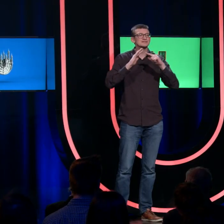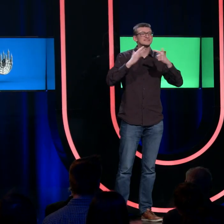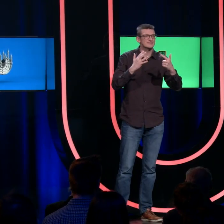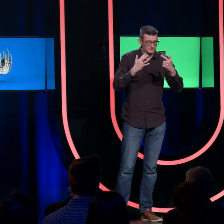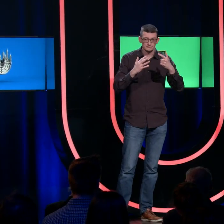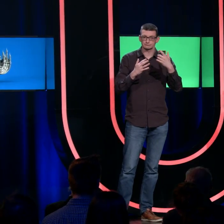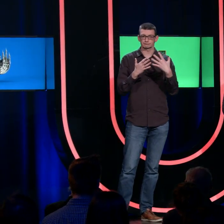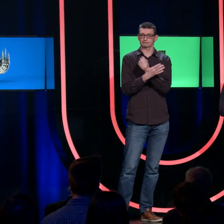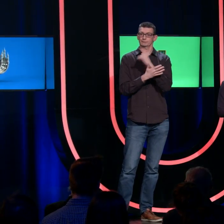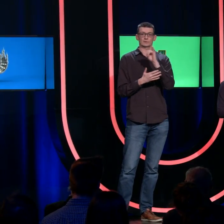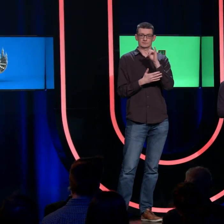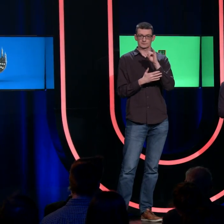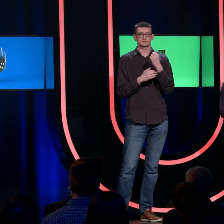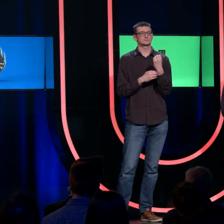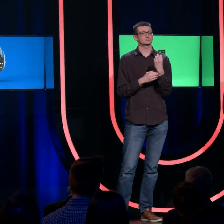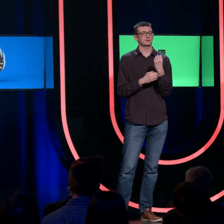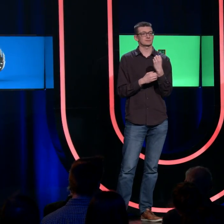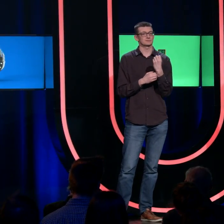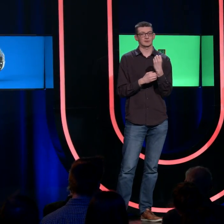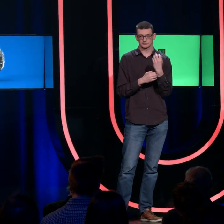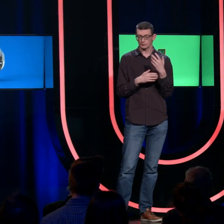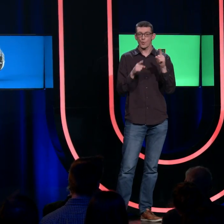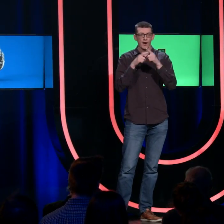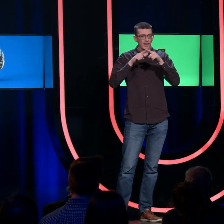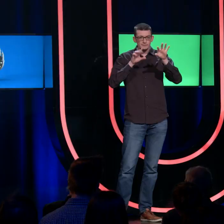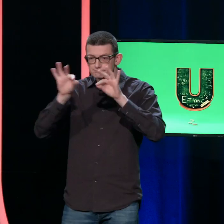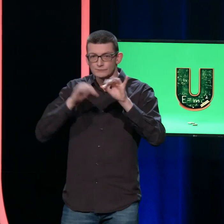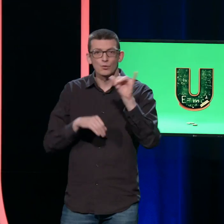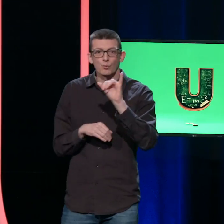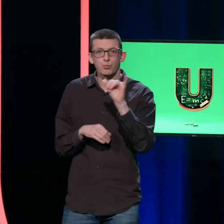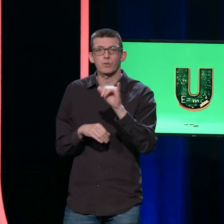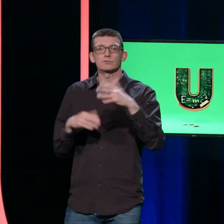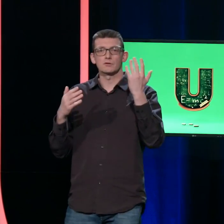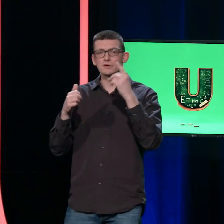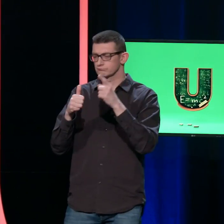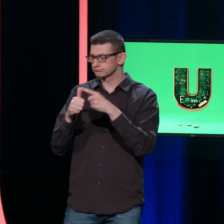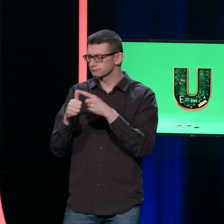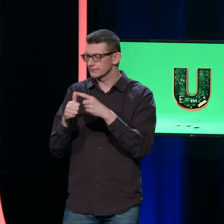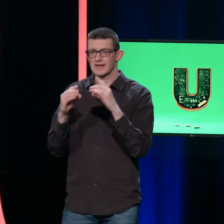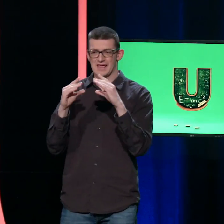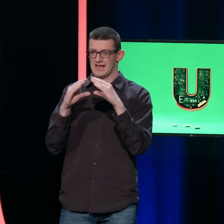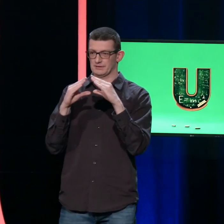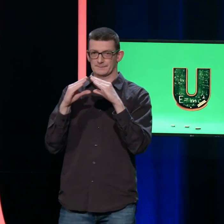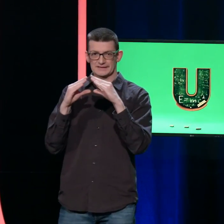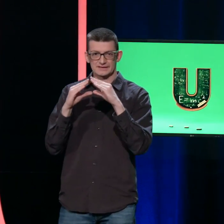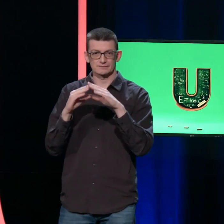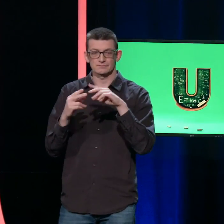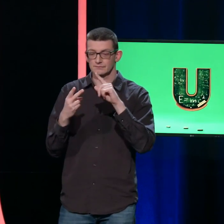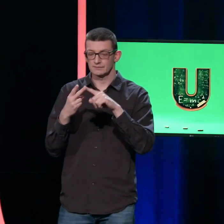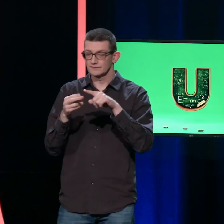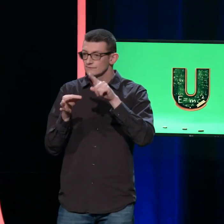In 2017 was het Gebaar van het Jaar Snapchat. Andere kandidaten, want er zijn er telkens vijf,